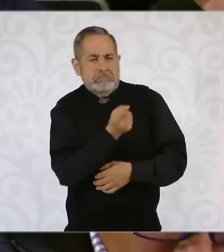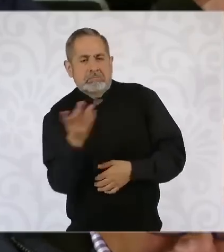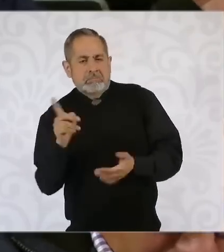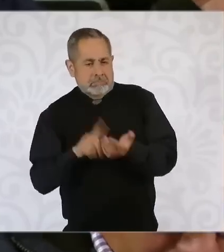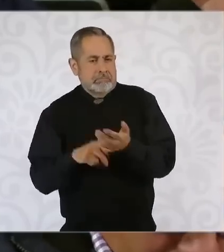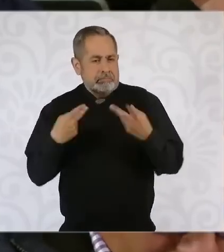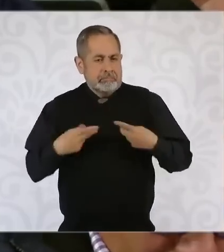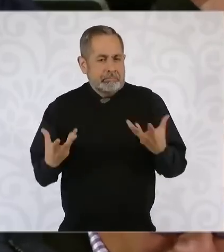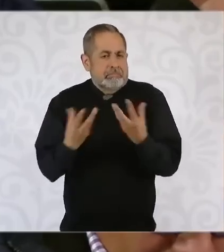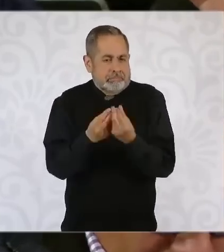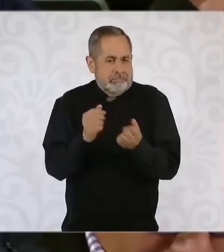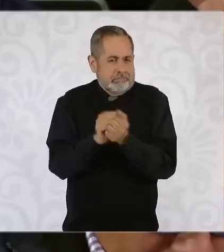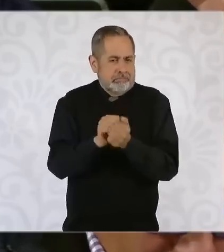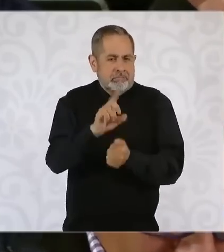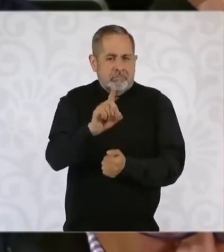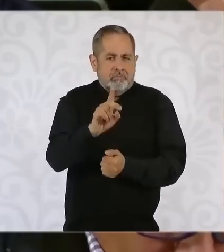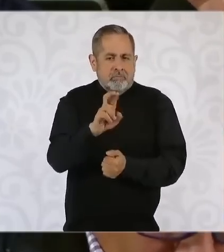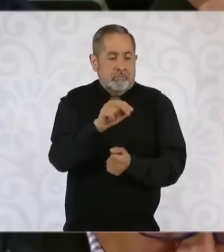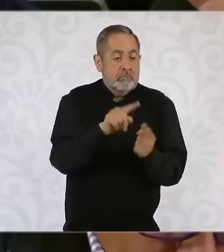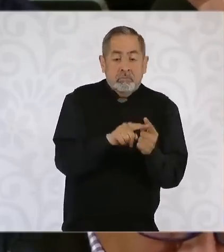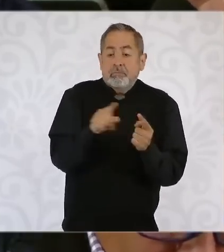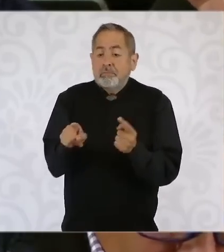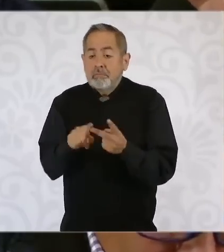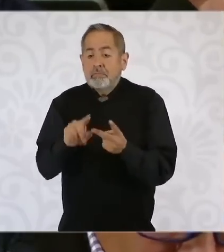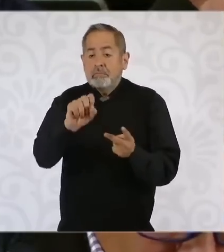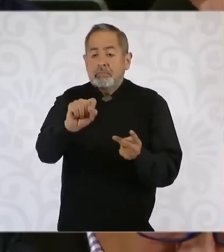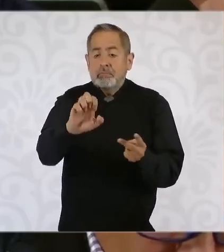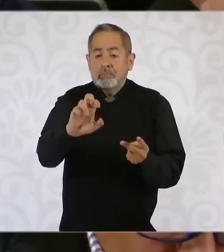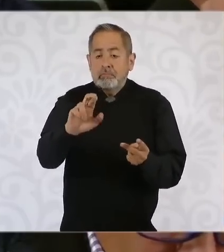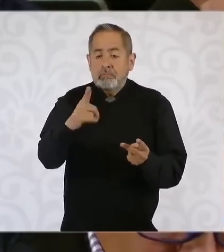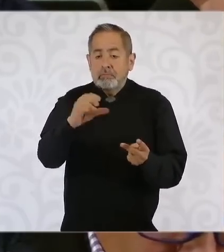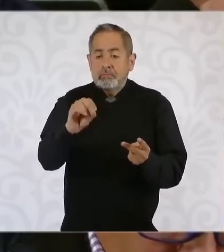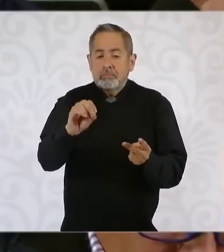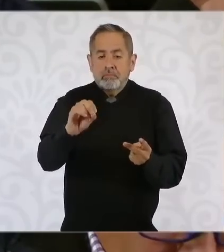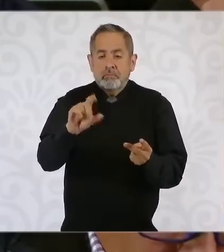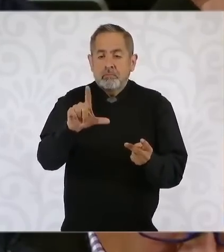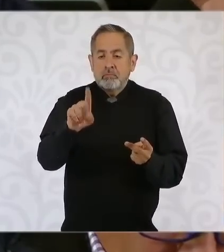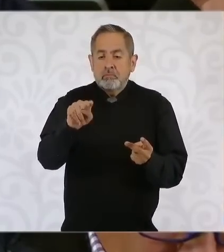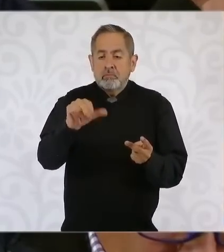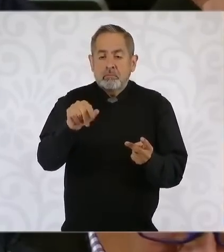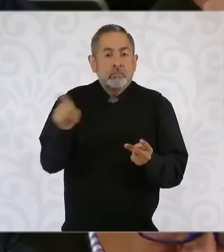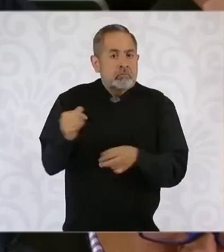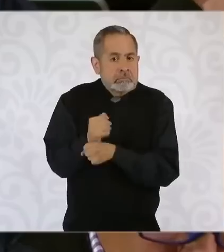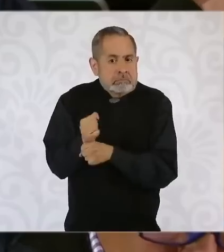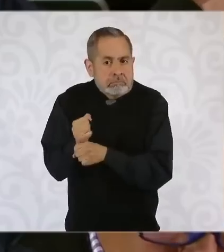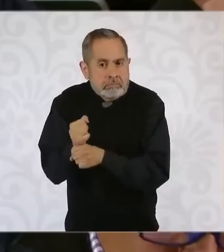en el caso particular de Sergio Gutiérrez luna que tiene una investigación pendiente en Sonora porque